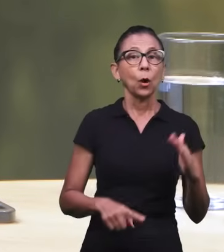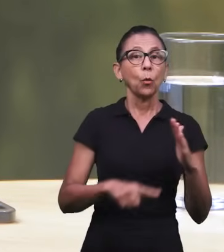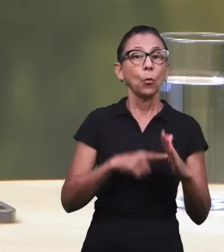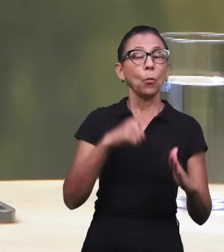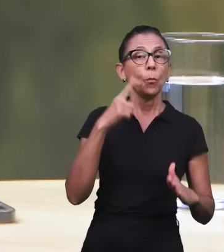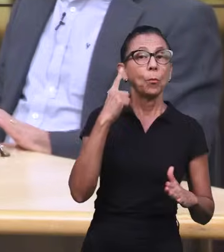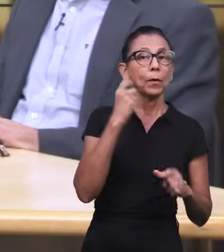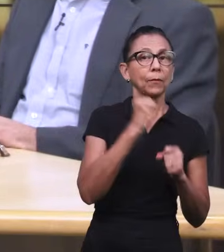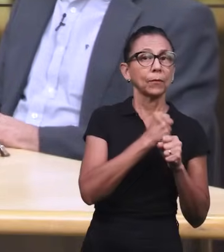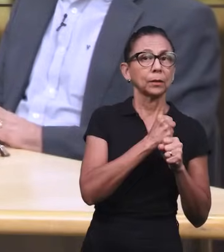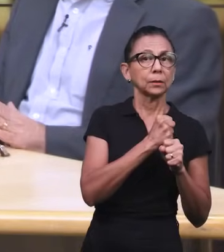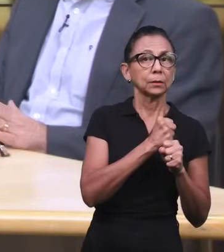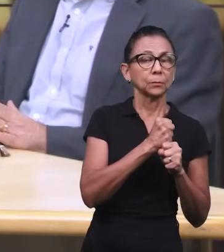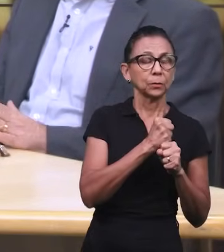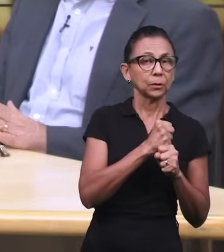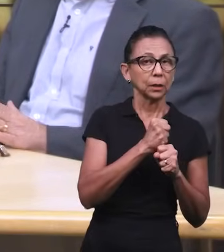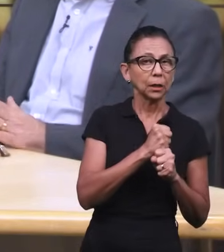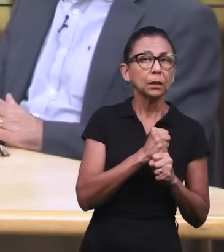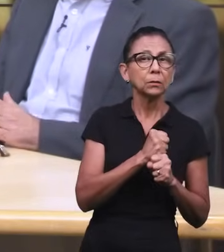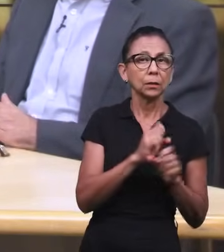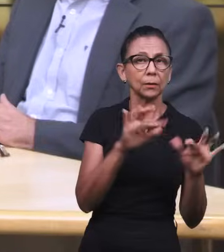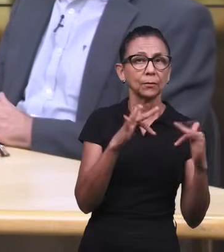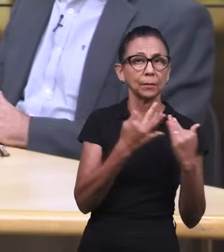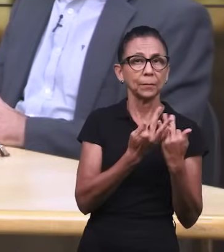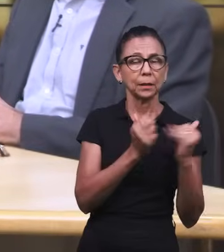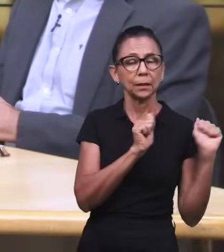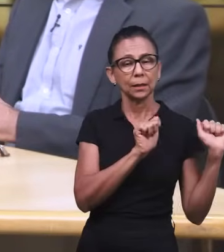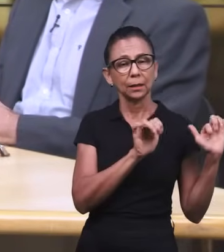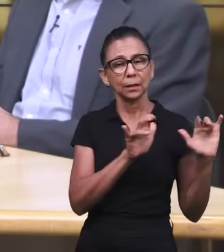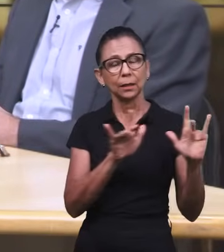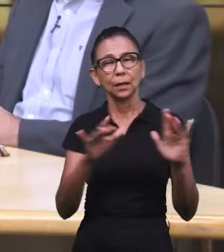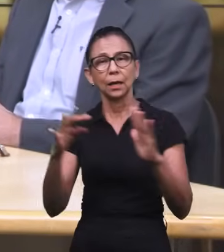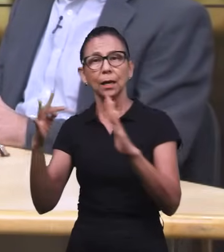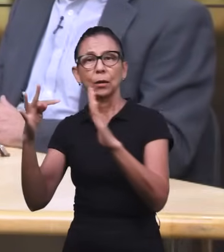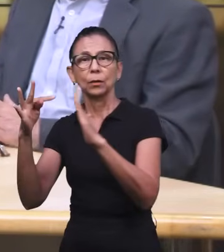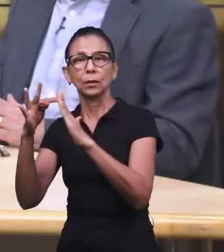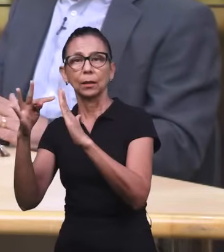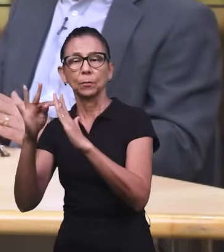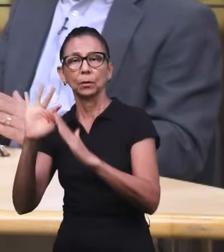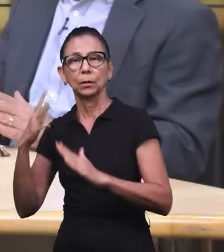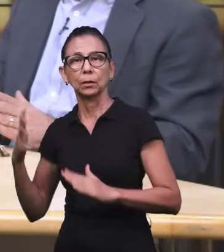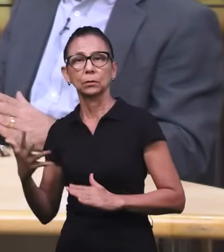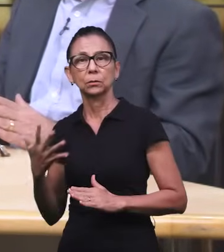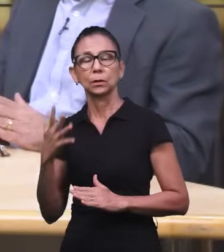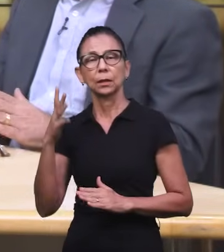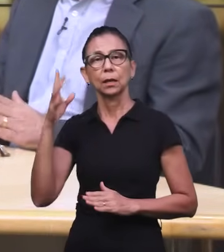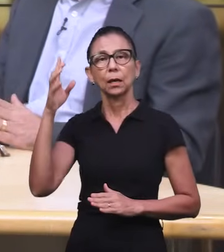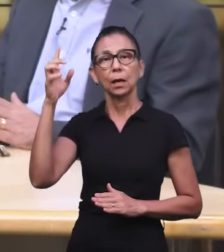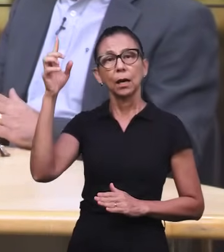a Ana não se desgarrou dele até que ele desmamar ou seja enquanto ele não recebesse tudo que ele